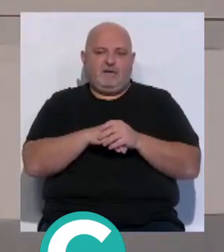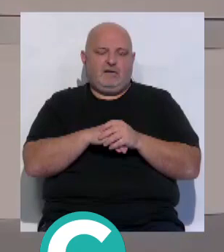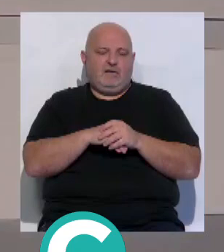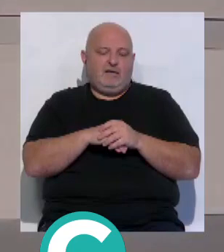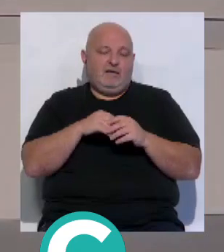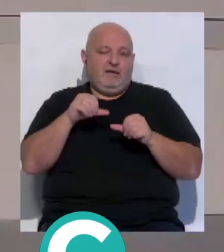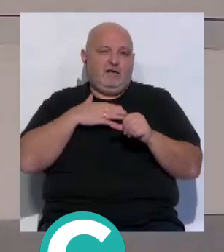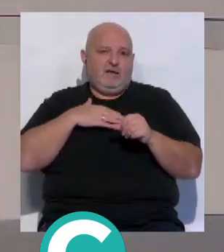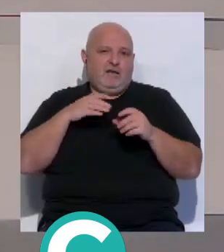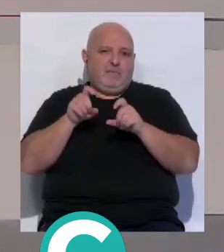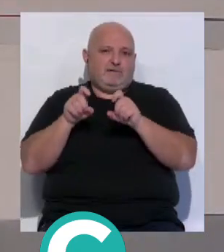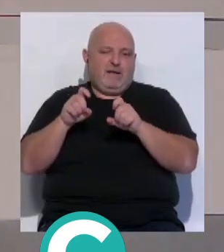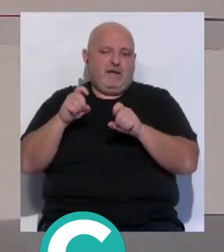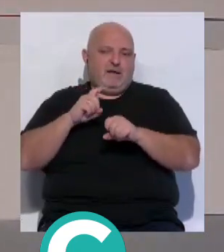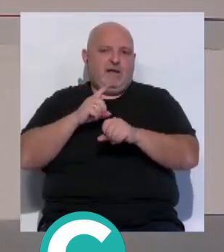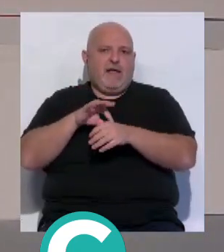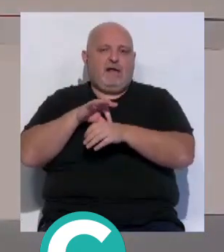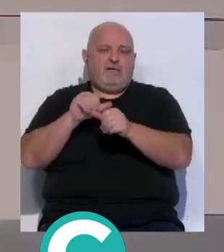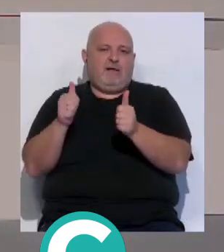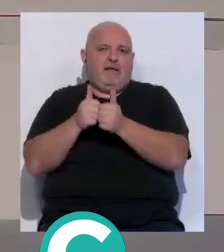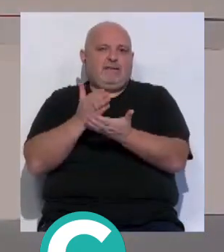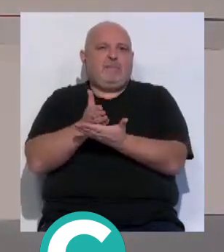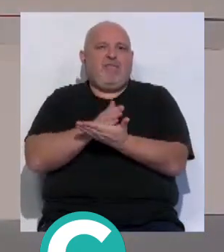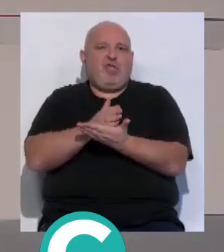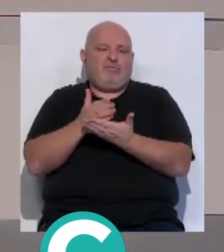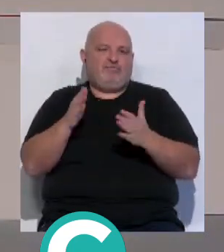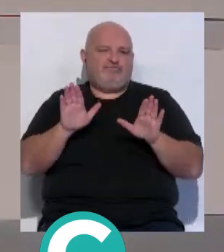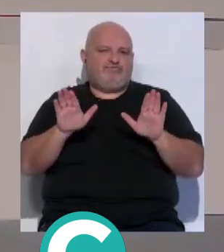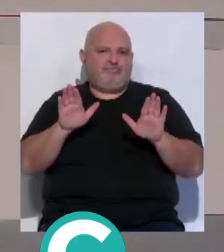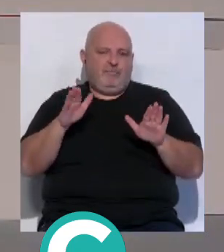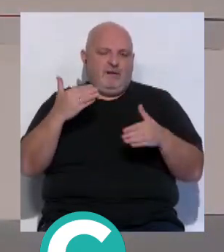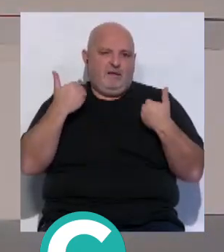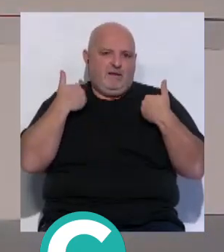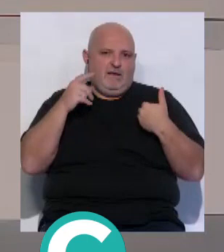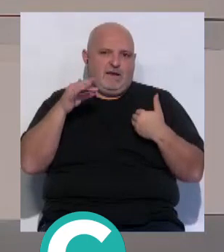fire Sport que la agencia de intermediación que lleva a Gonzalo Escalante que en su día también